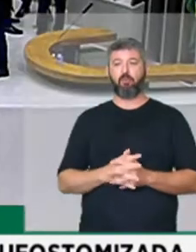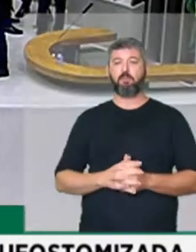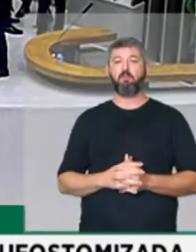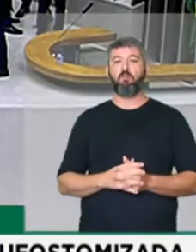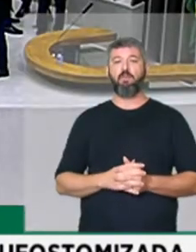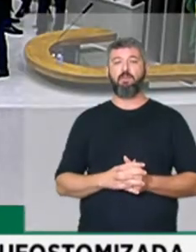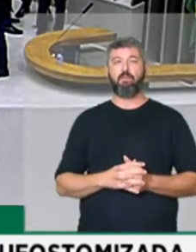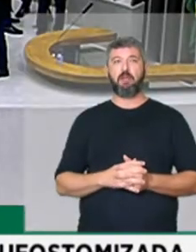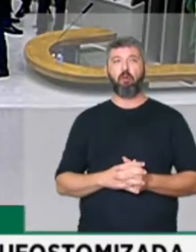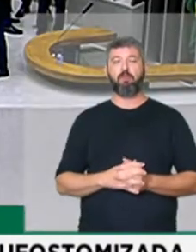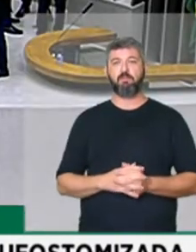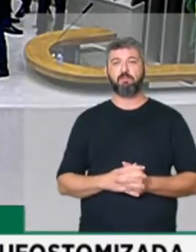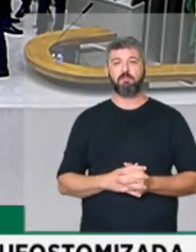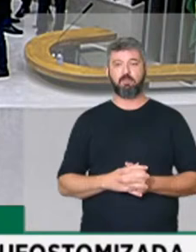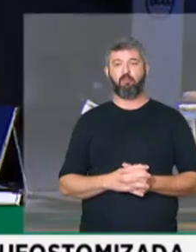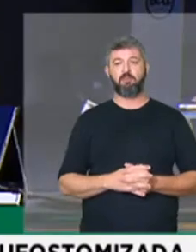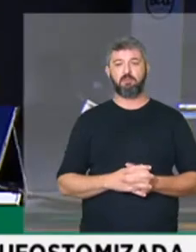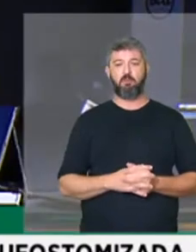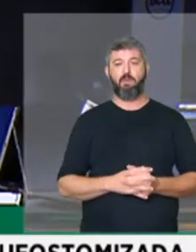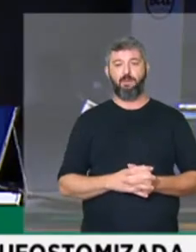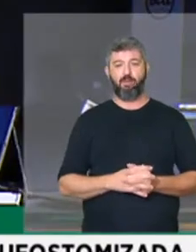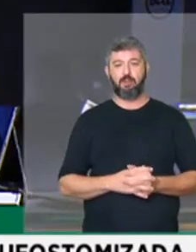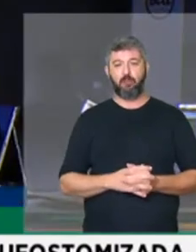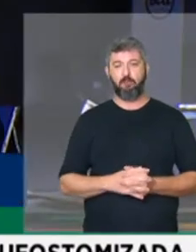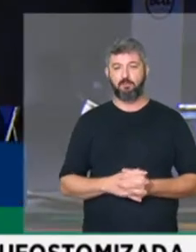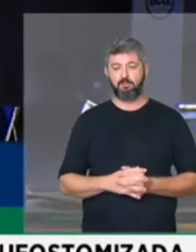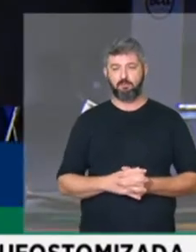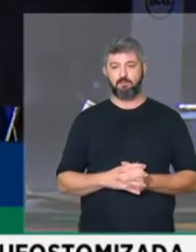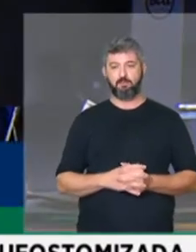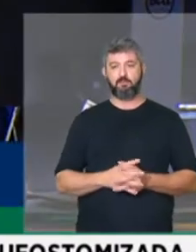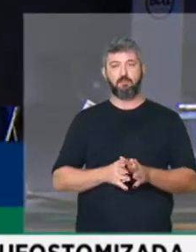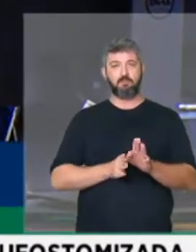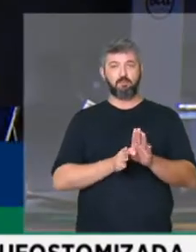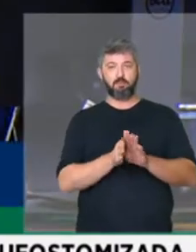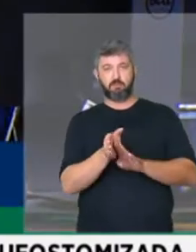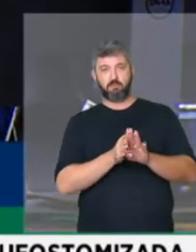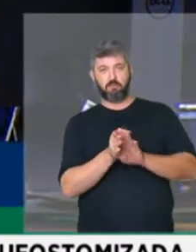FORMA MAIS PRECISA QUAIS SÃO OS OBJETIVOS DESSE DIA 18 DE FEVEREIRO. FOI O PRIMEIRO PROTOCOLO QUE SE ESTABELECEU